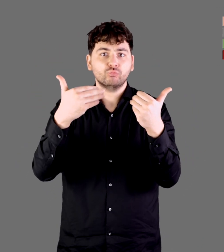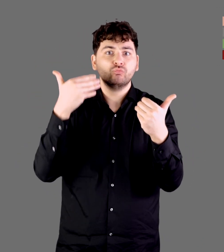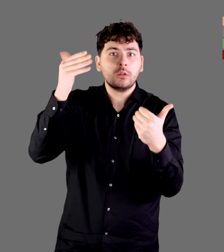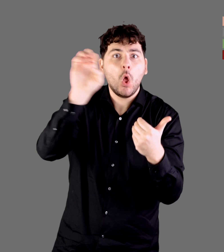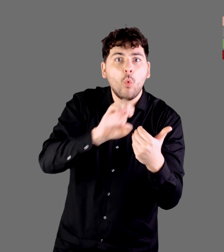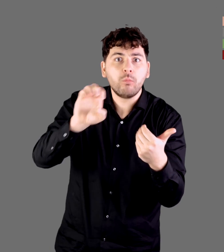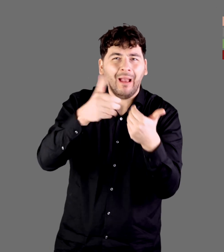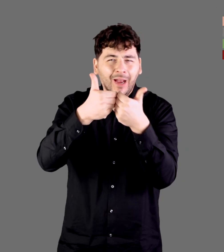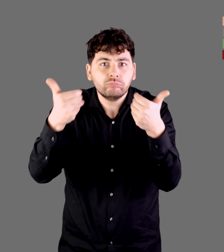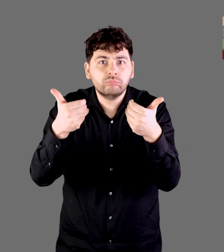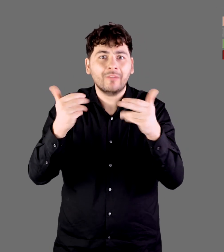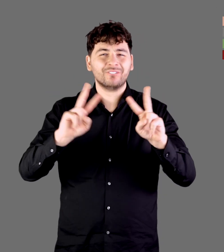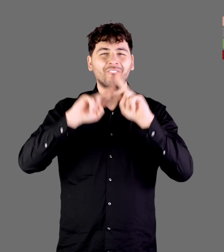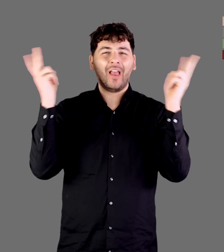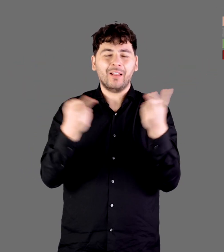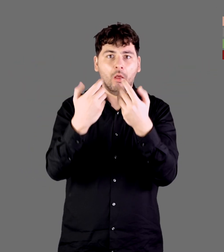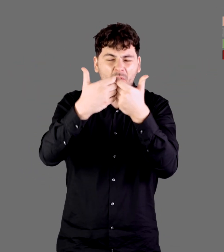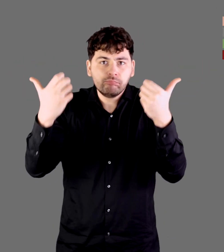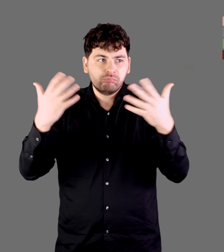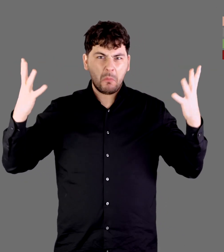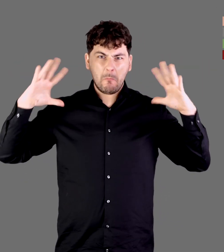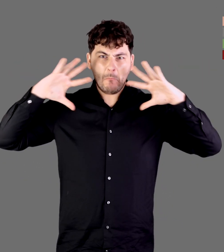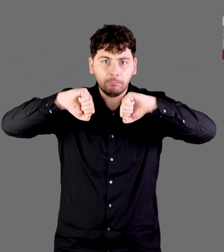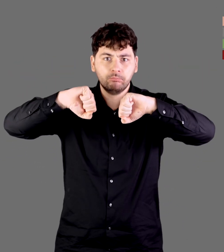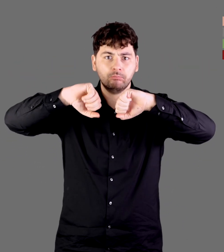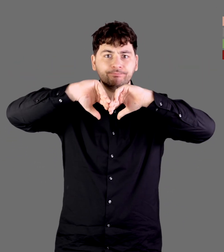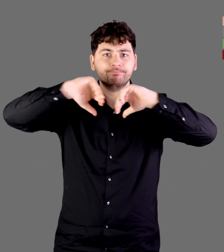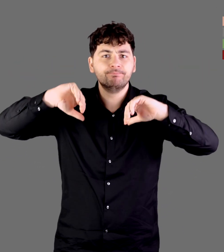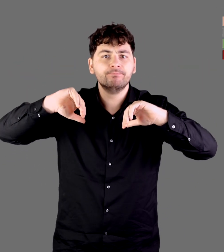und schließlich zur Teilung Europas und der Welt in zwei große Blöcke,